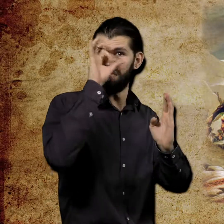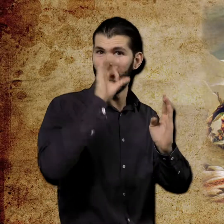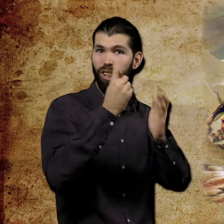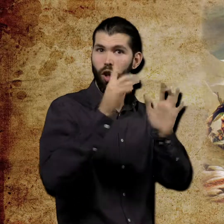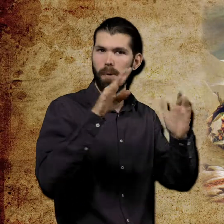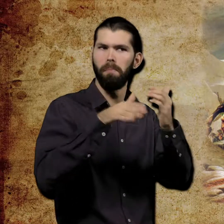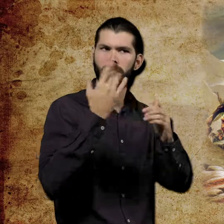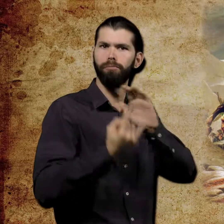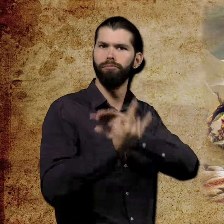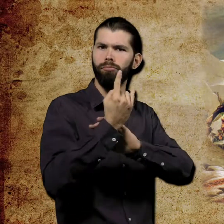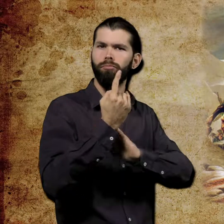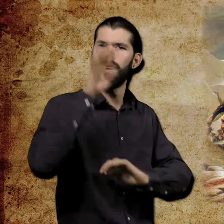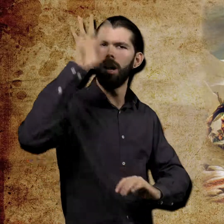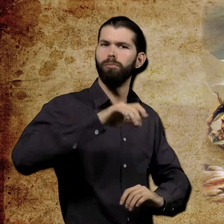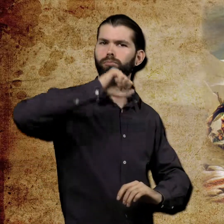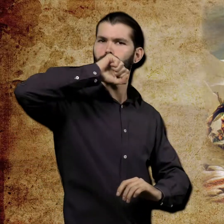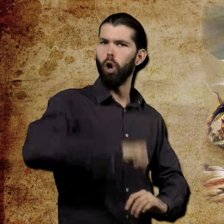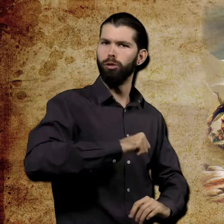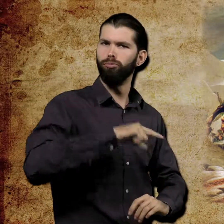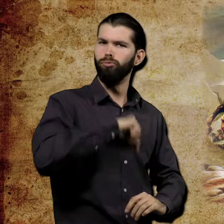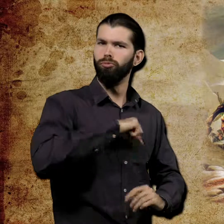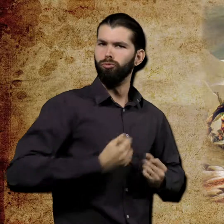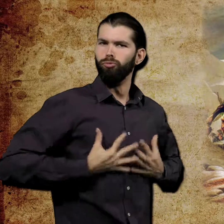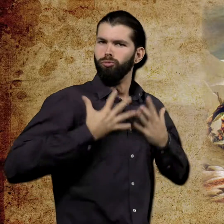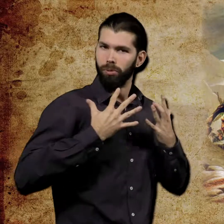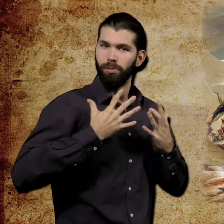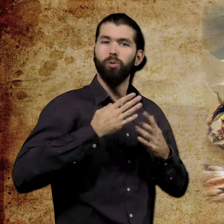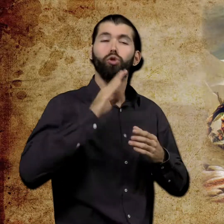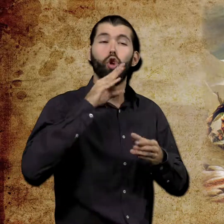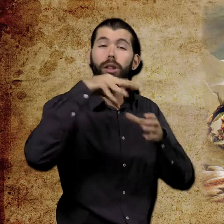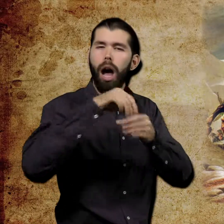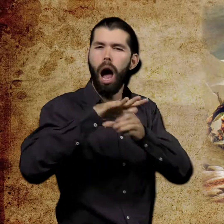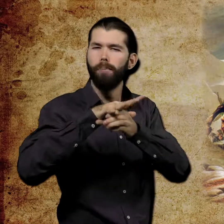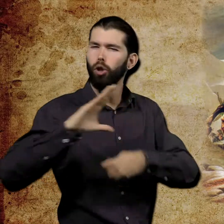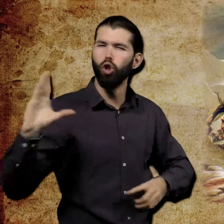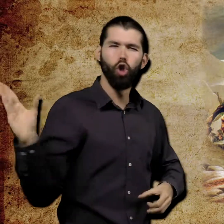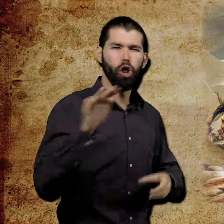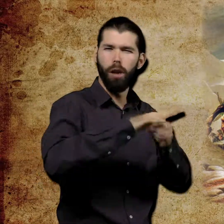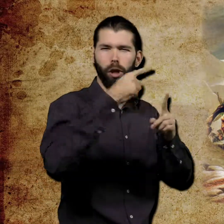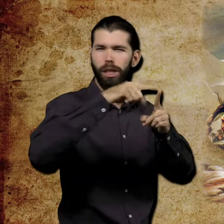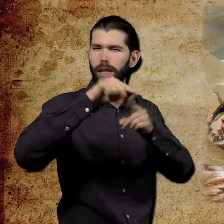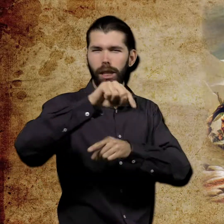En l'últim terç del segle XIX es va produir un gran ressorgiment del catalanisme en tots els aspectes.